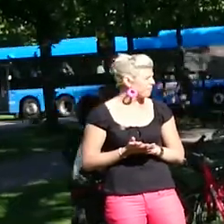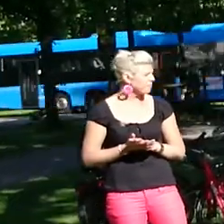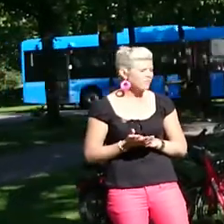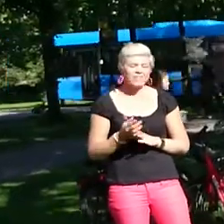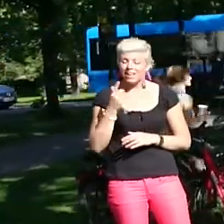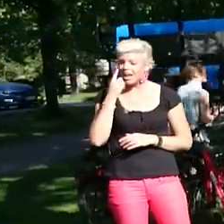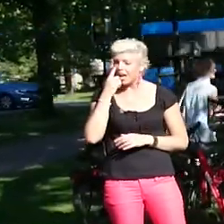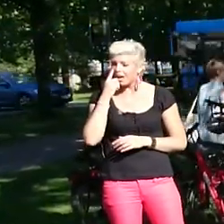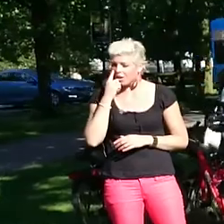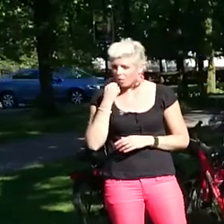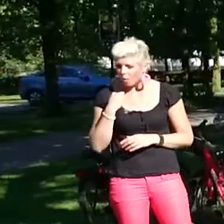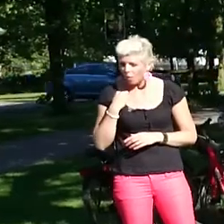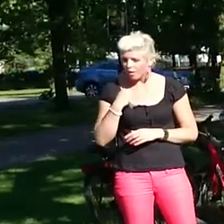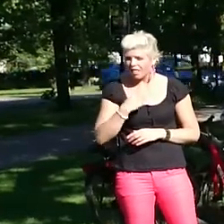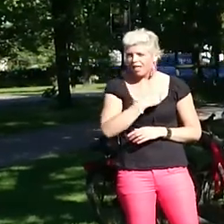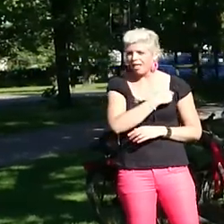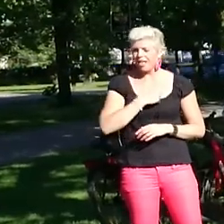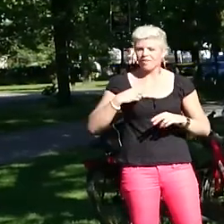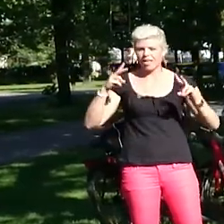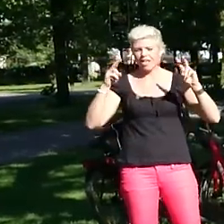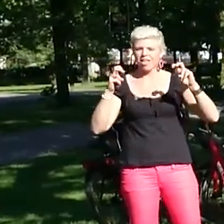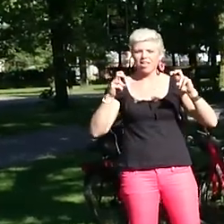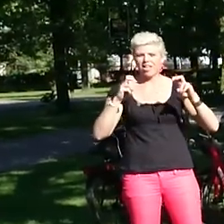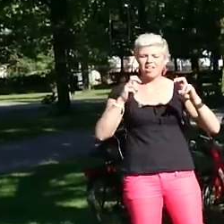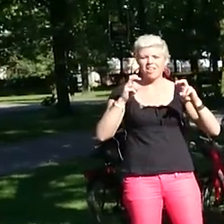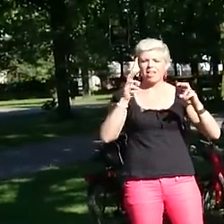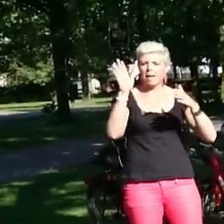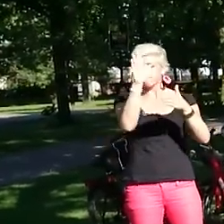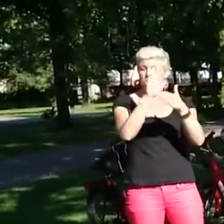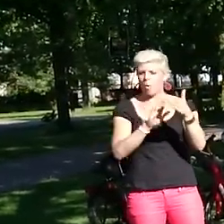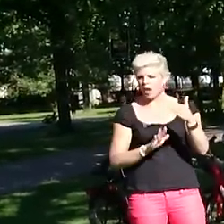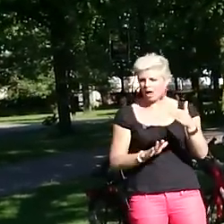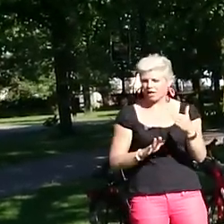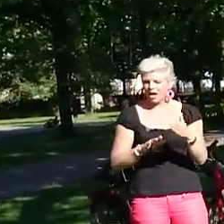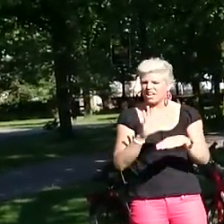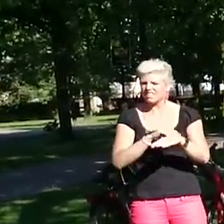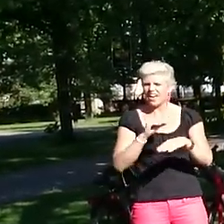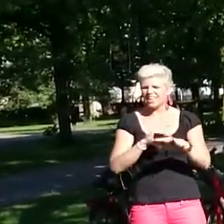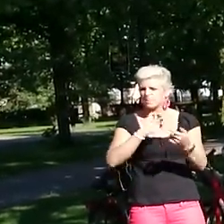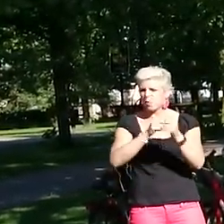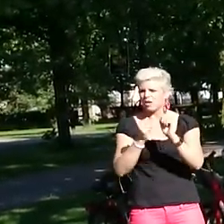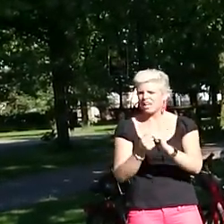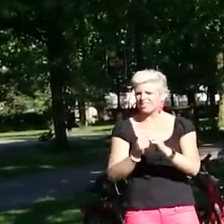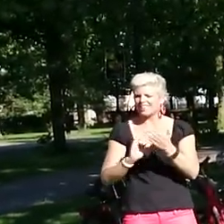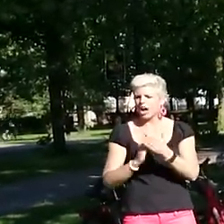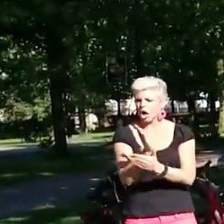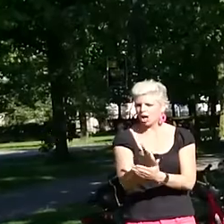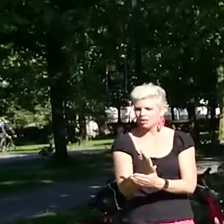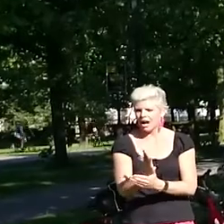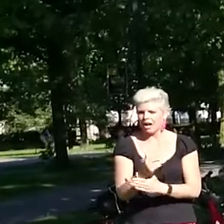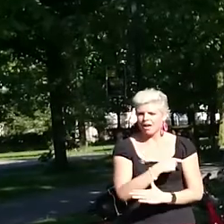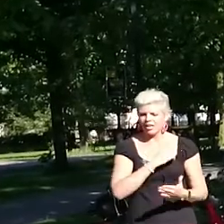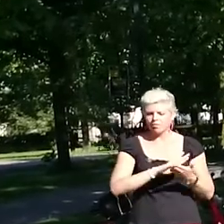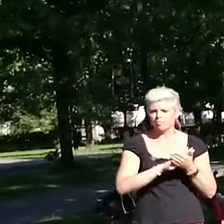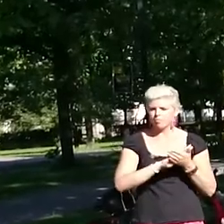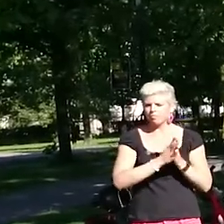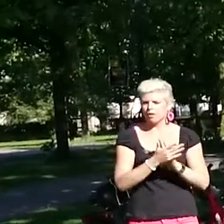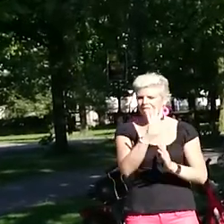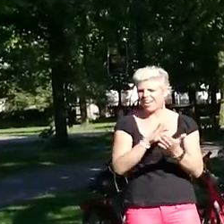Igår målade vi om Sveriges politiska karta. Vi målade Sverige rosa med våra röster.